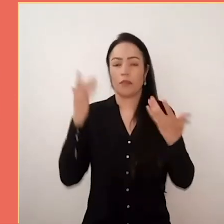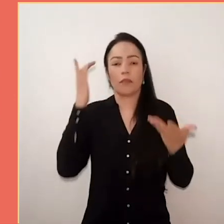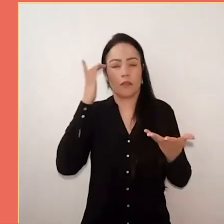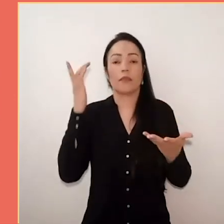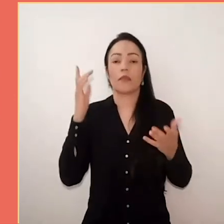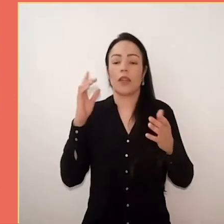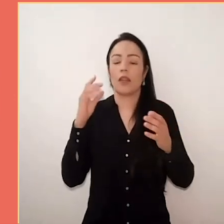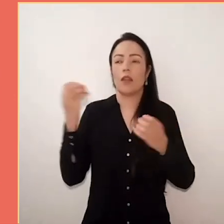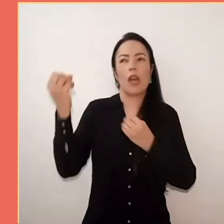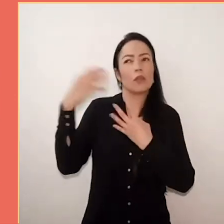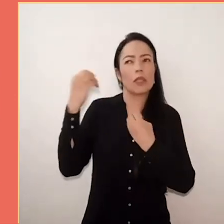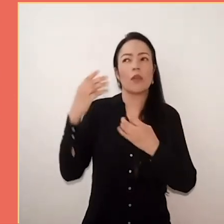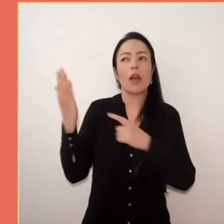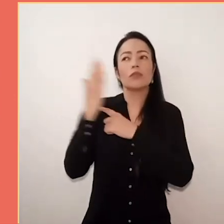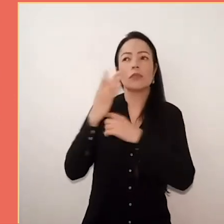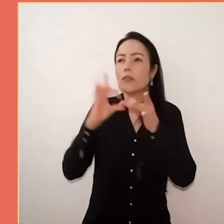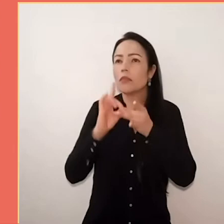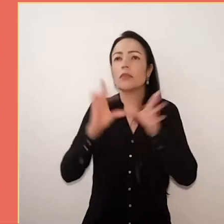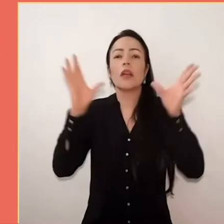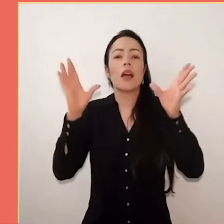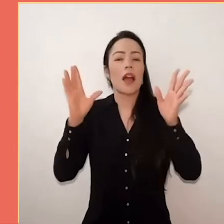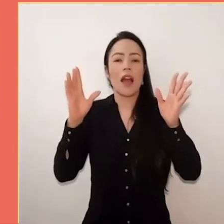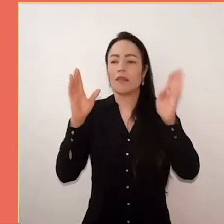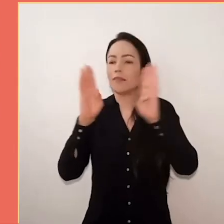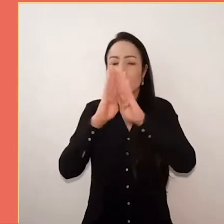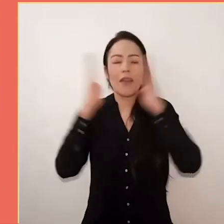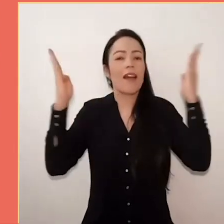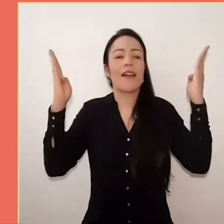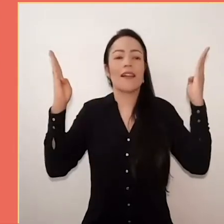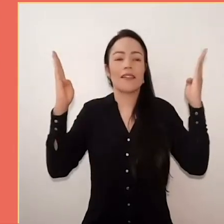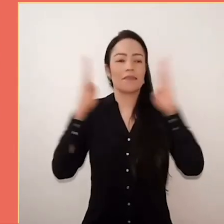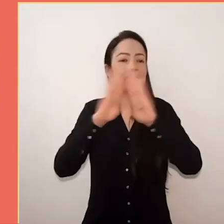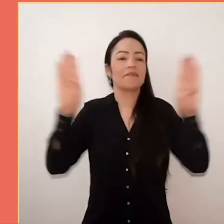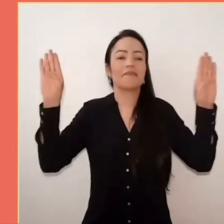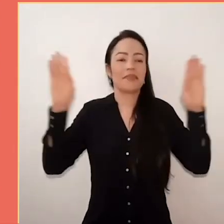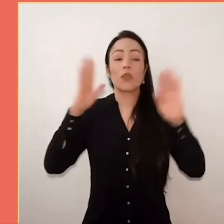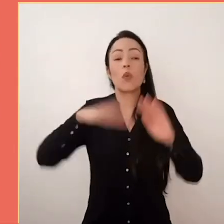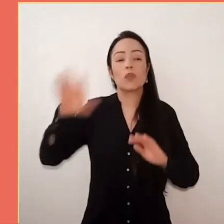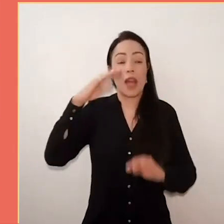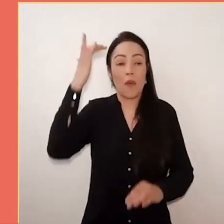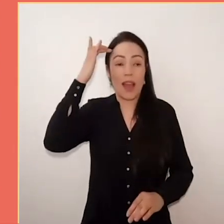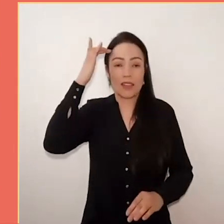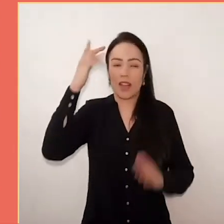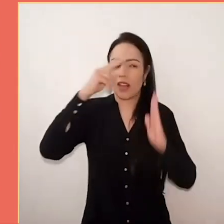é uma educação que abre janelas. E minha concepção de leitura, ela é uma concepção de leitura